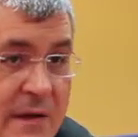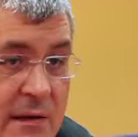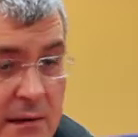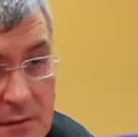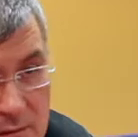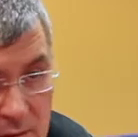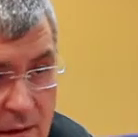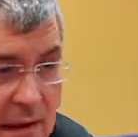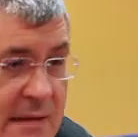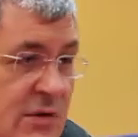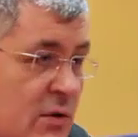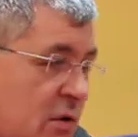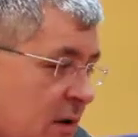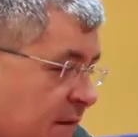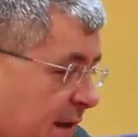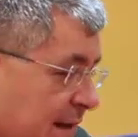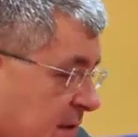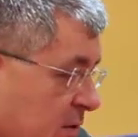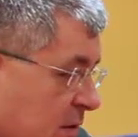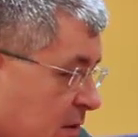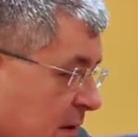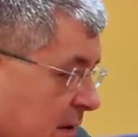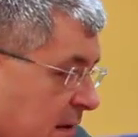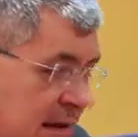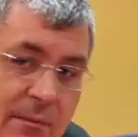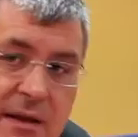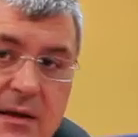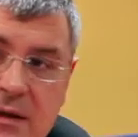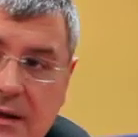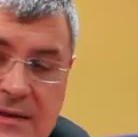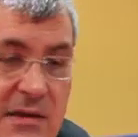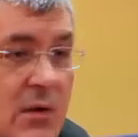en la sesión de hoy, al final de la sesión de hoy y también en la sesión